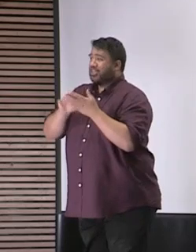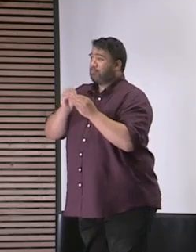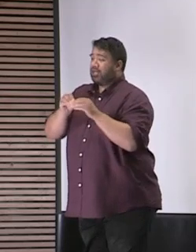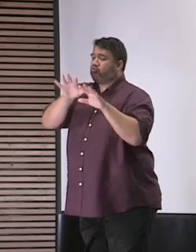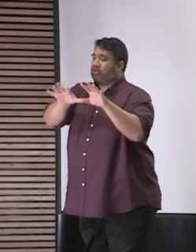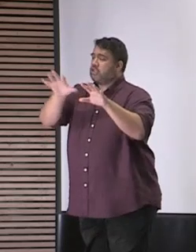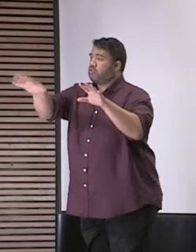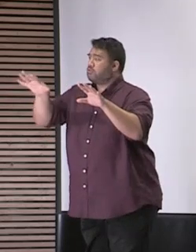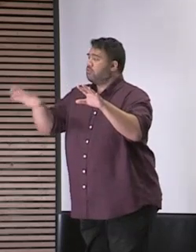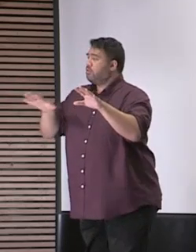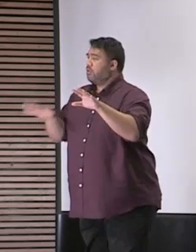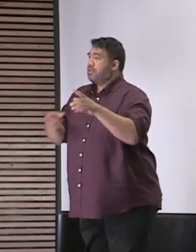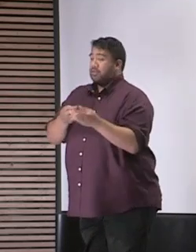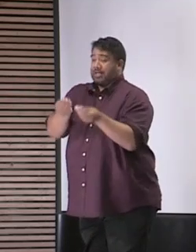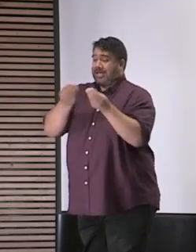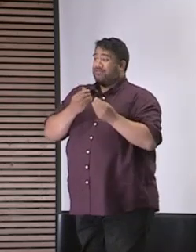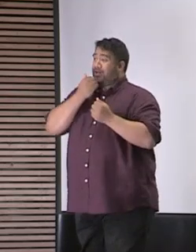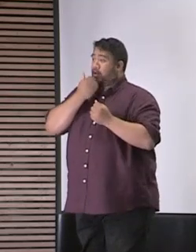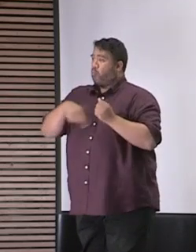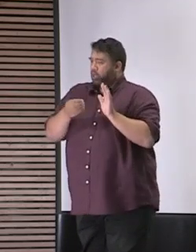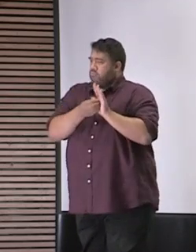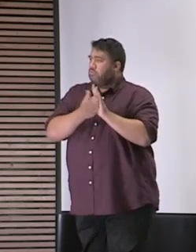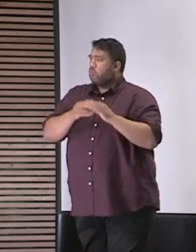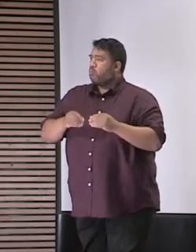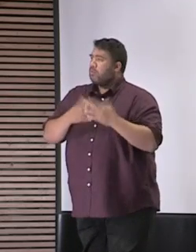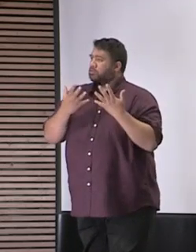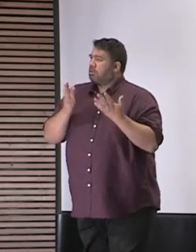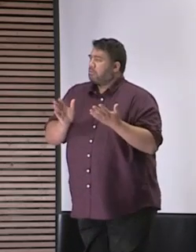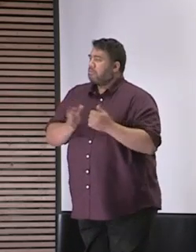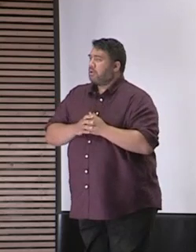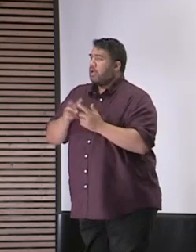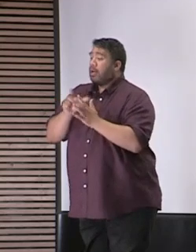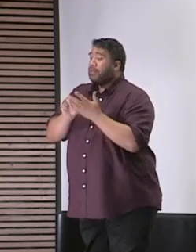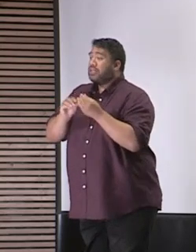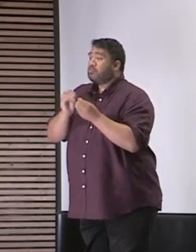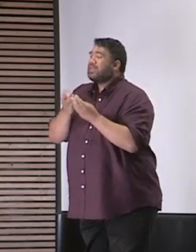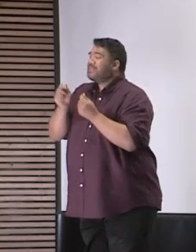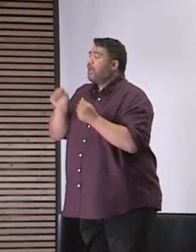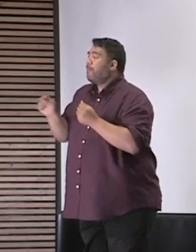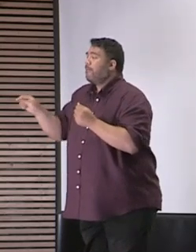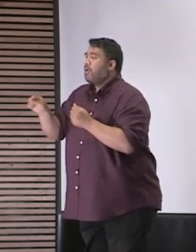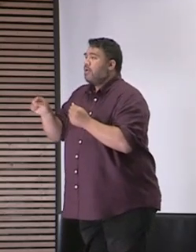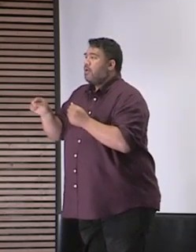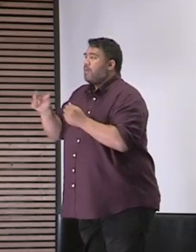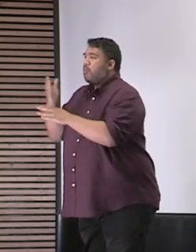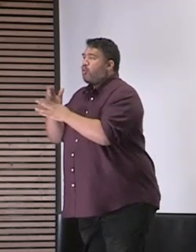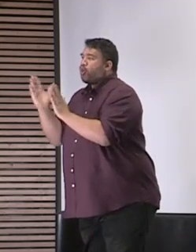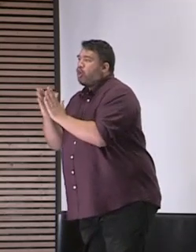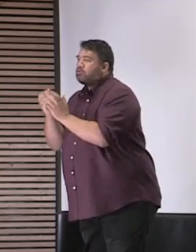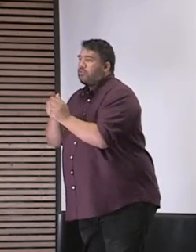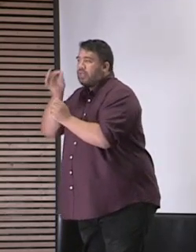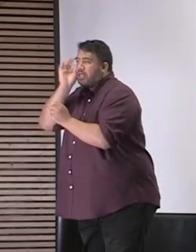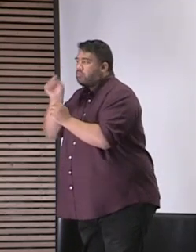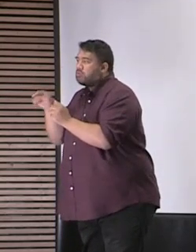asunto de privacidad? ASHLEY